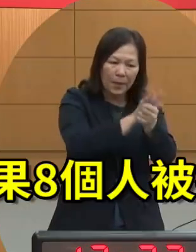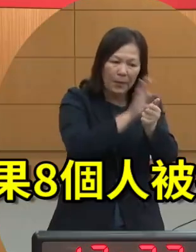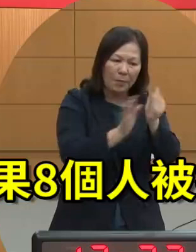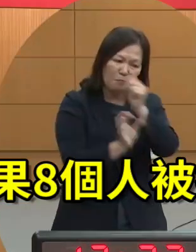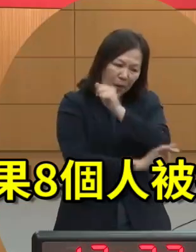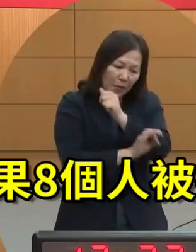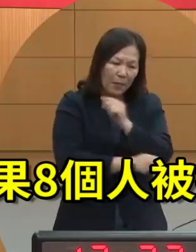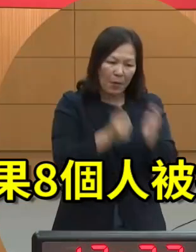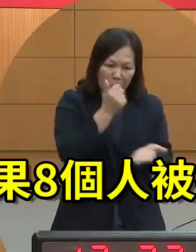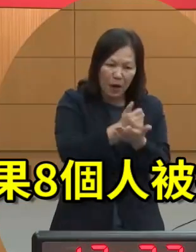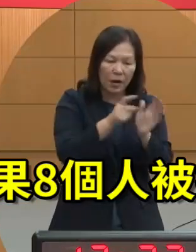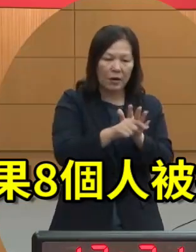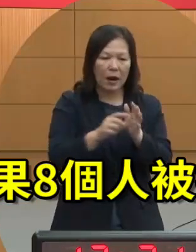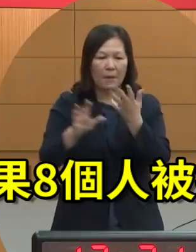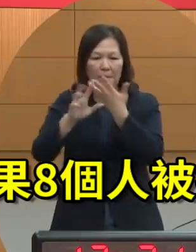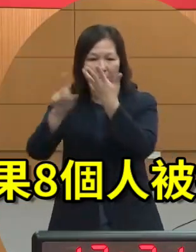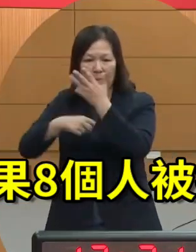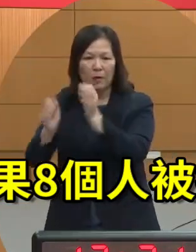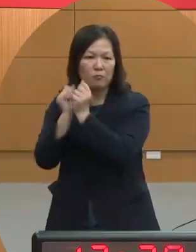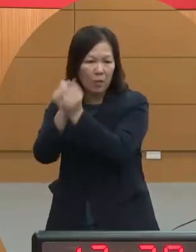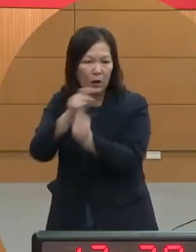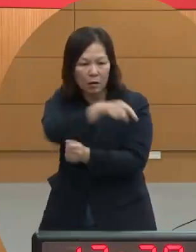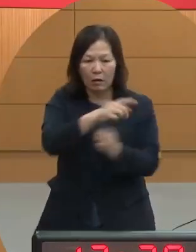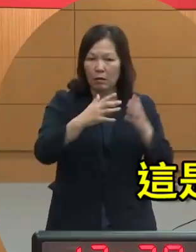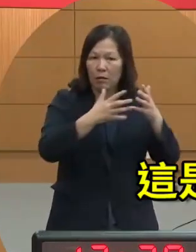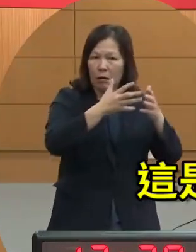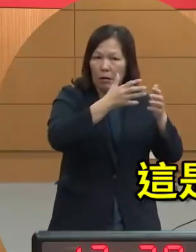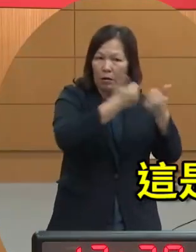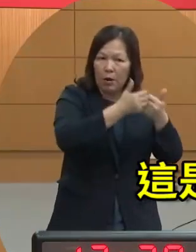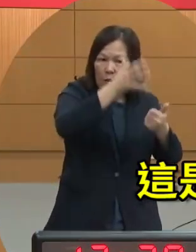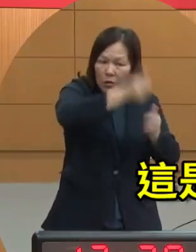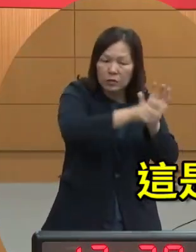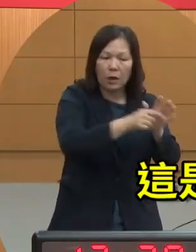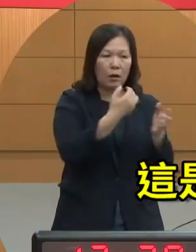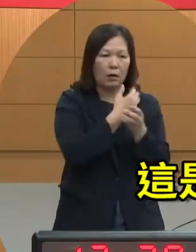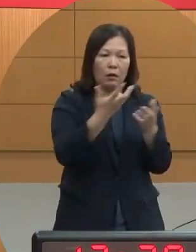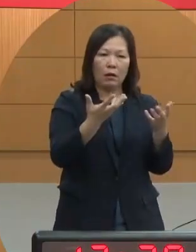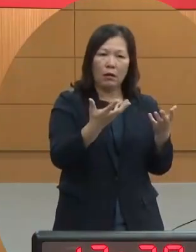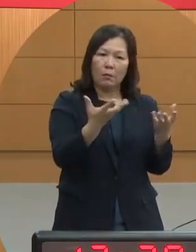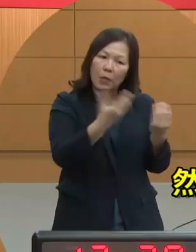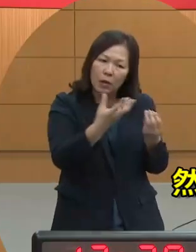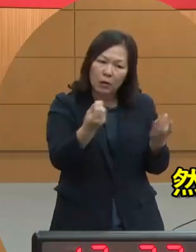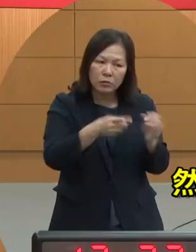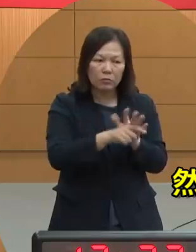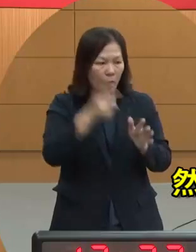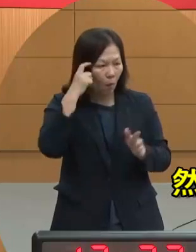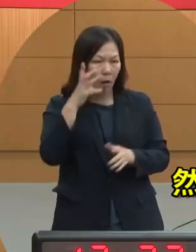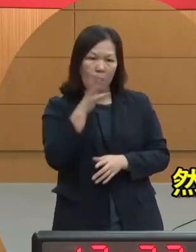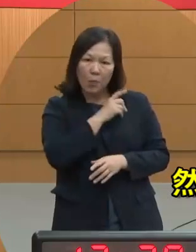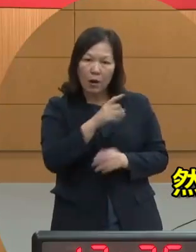結果8個人被抓去關 我們的議長沒有事 這是多麼神奇的事情 然後再來講一下周碧雲